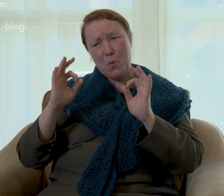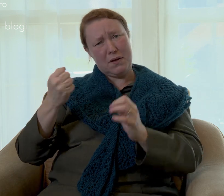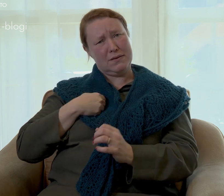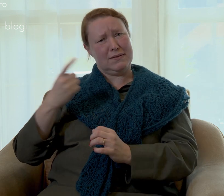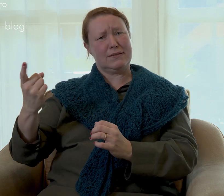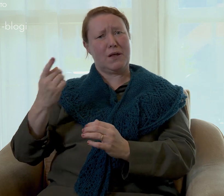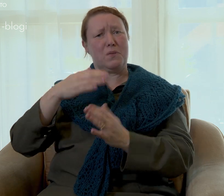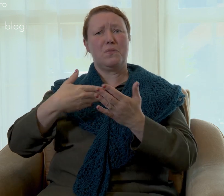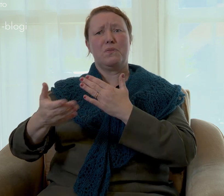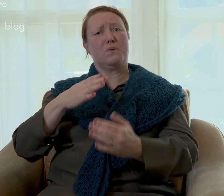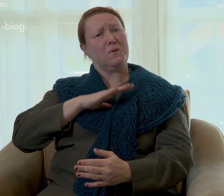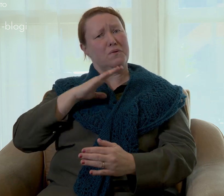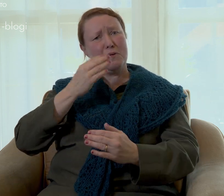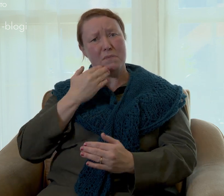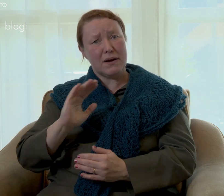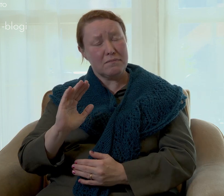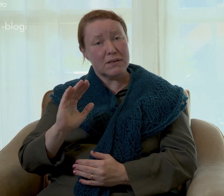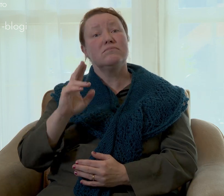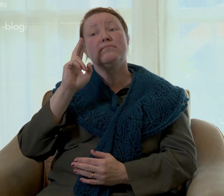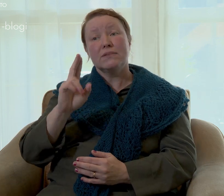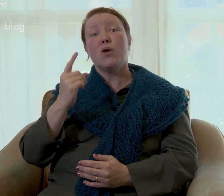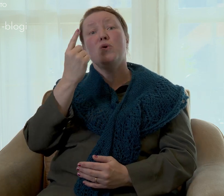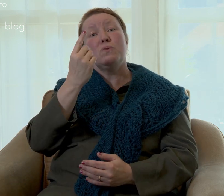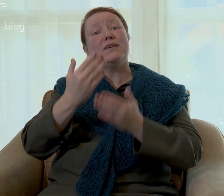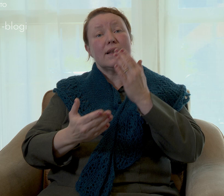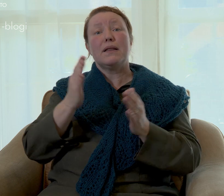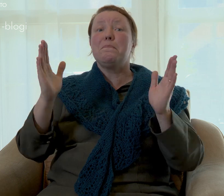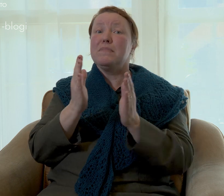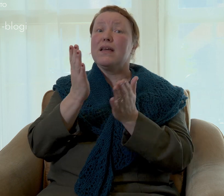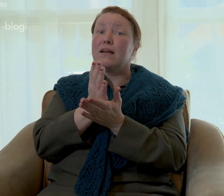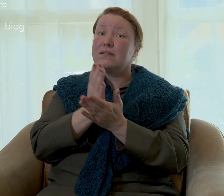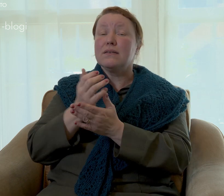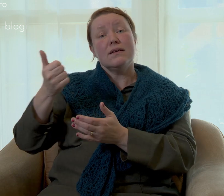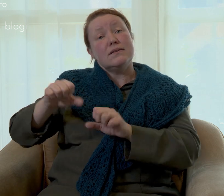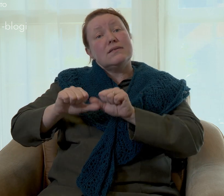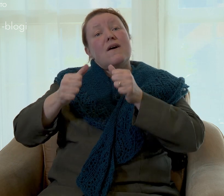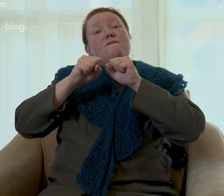Hätäkeskustoiminnassa työtyytyväisyyttä oli parannettu esimerkiksi sillä, -